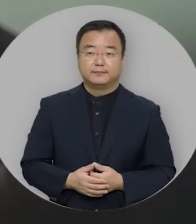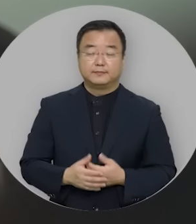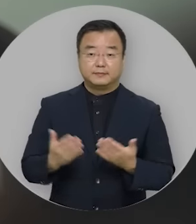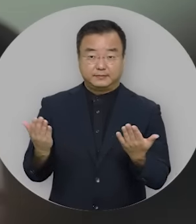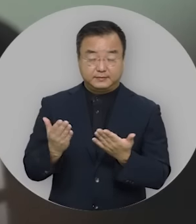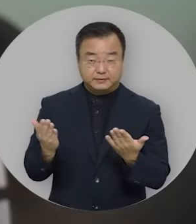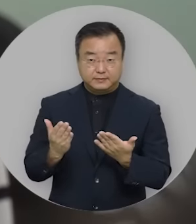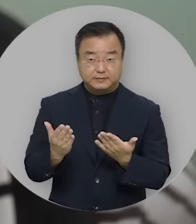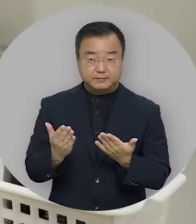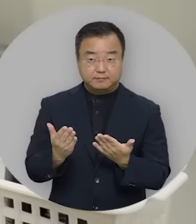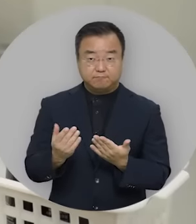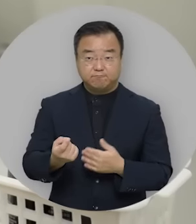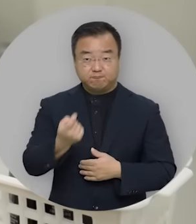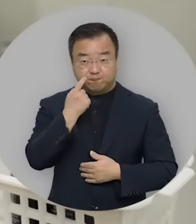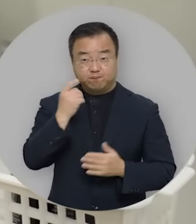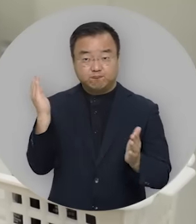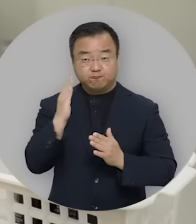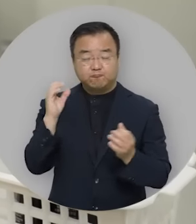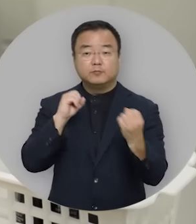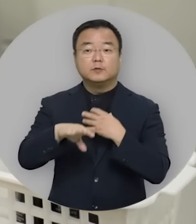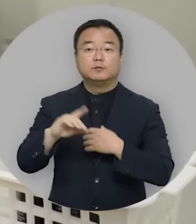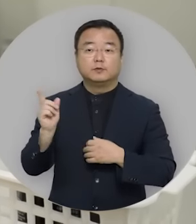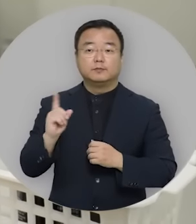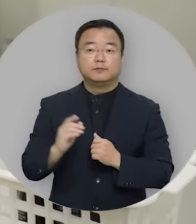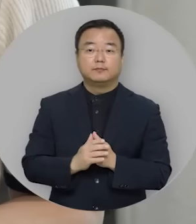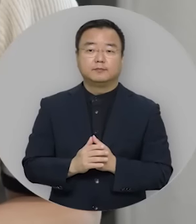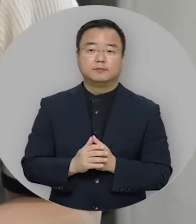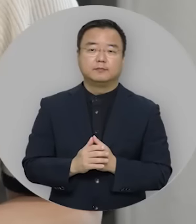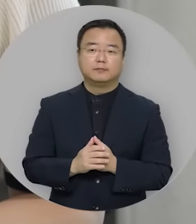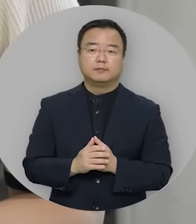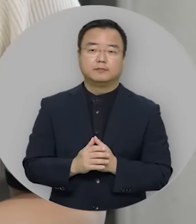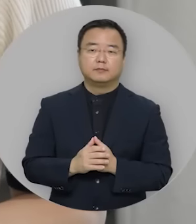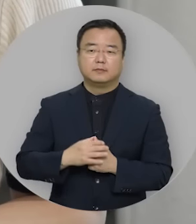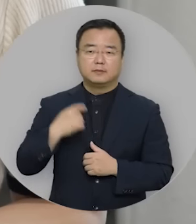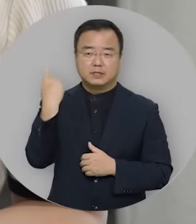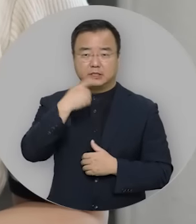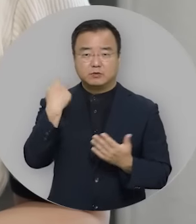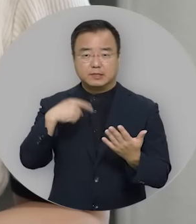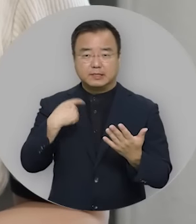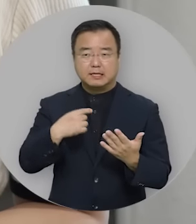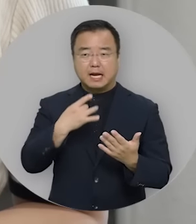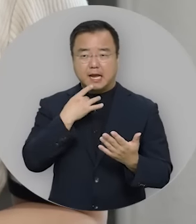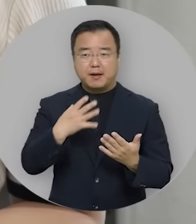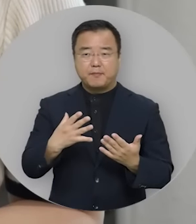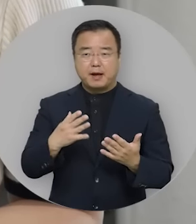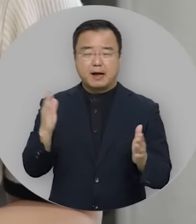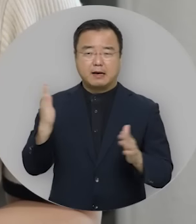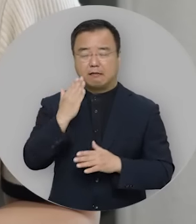직업 교육을 받은 학생들의 반응은 어떨까요? 사실 이론 수업만 하다 보면 애들이 지겨워하는 경우가 많은데요.